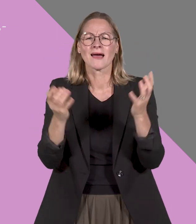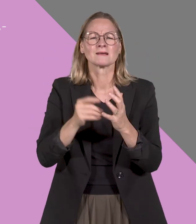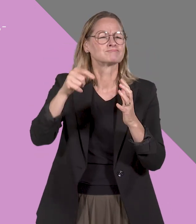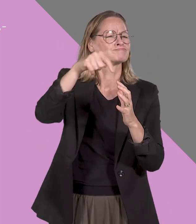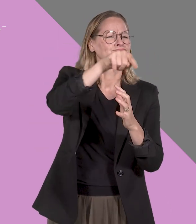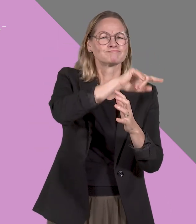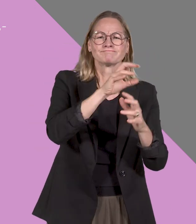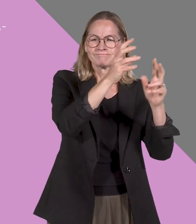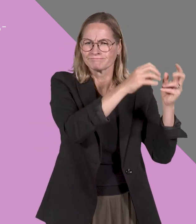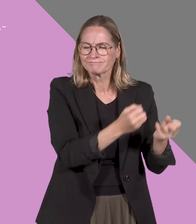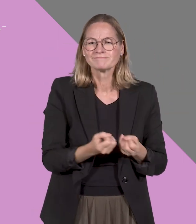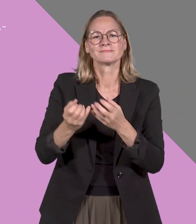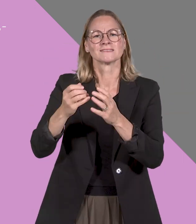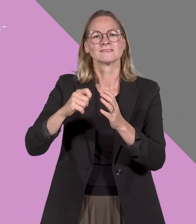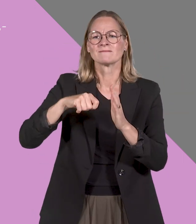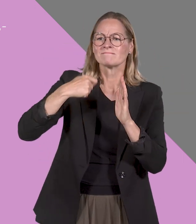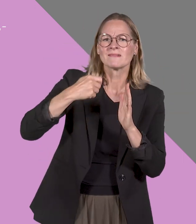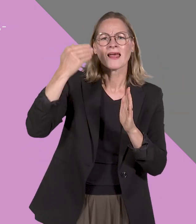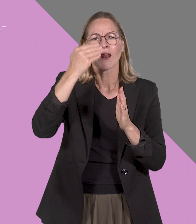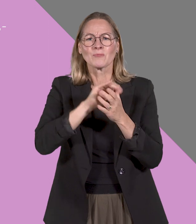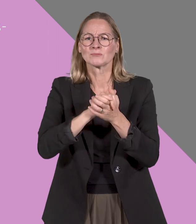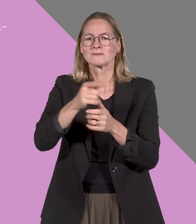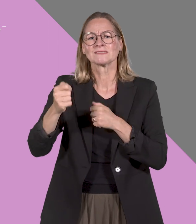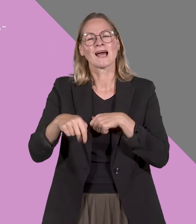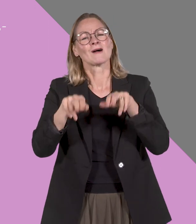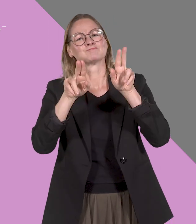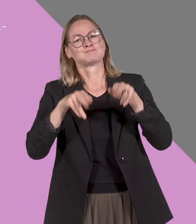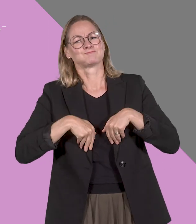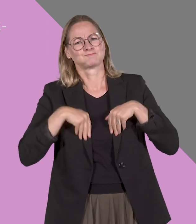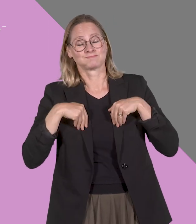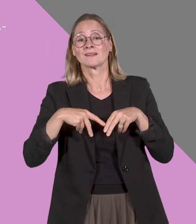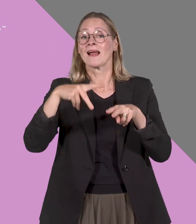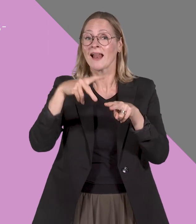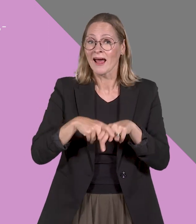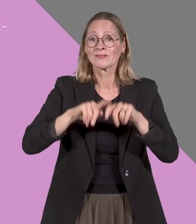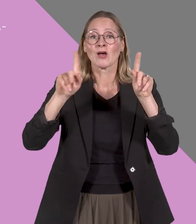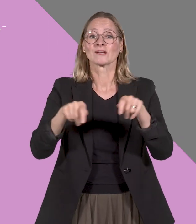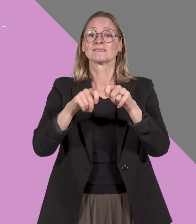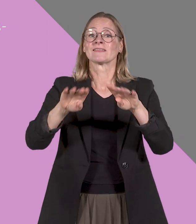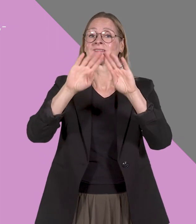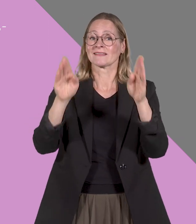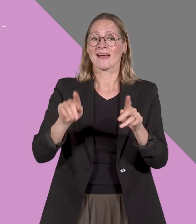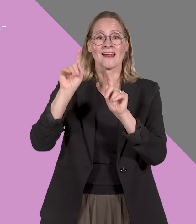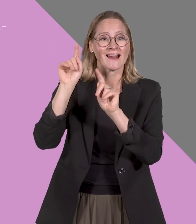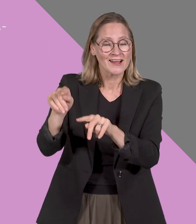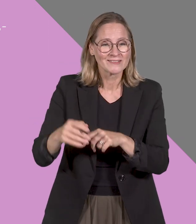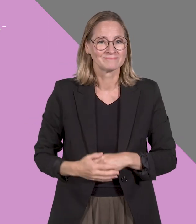eri puolilta maailmaa elokuvaystävien iloksi Lahden konserttitalolle.